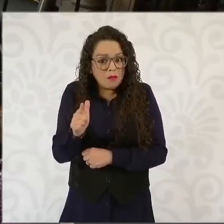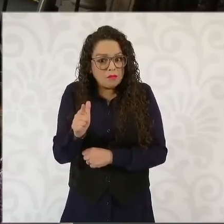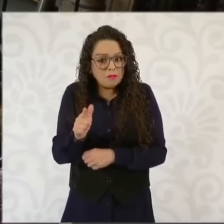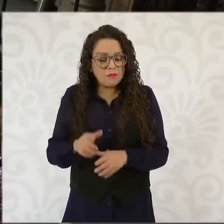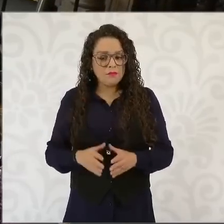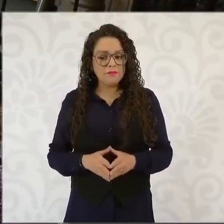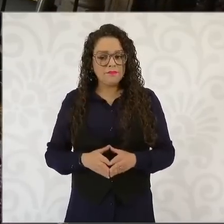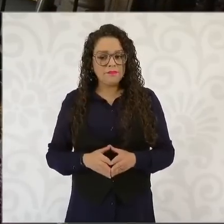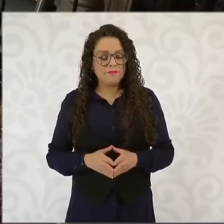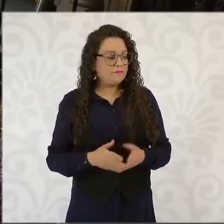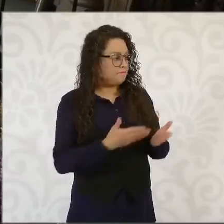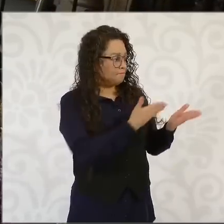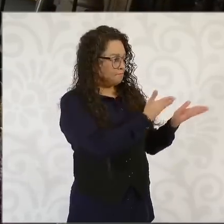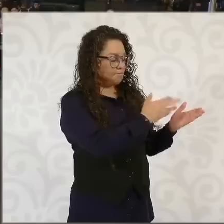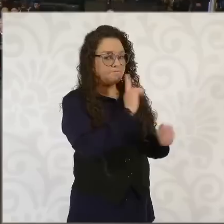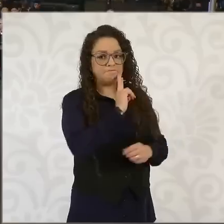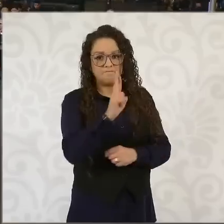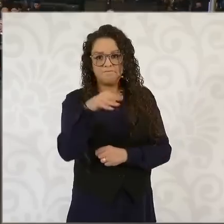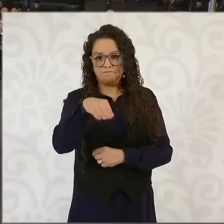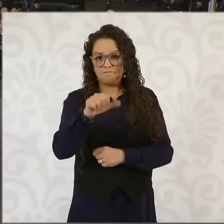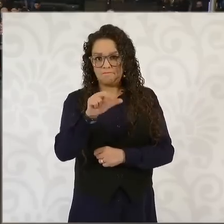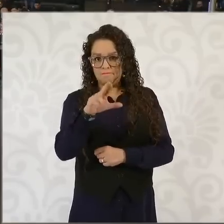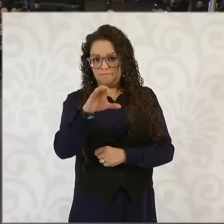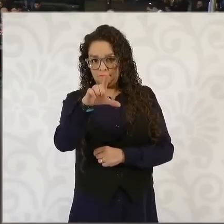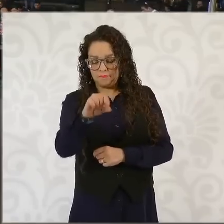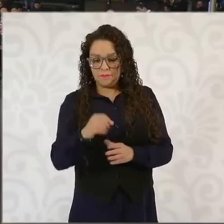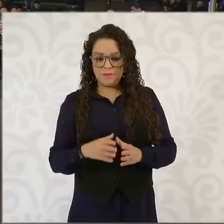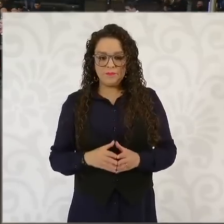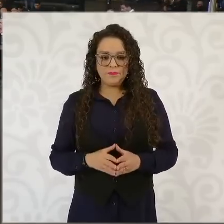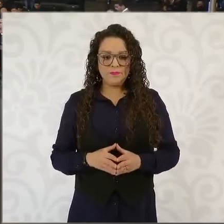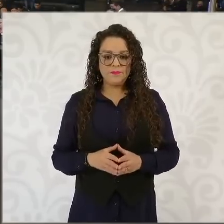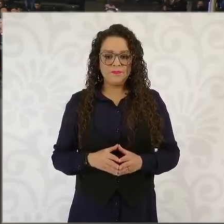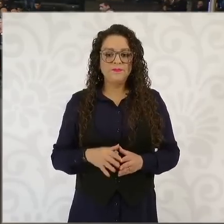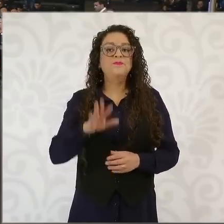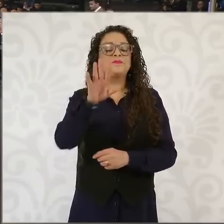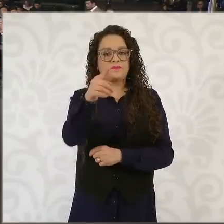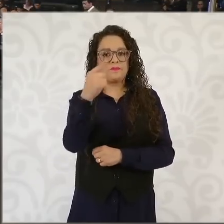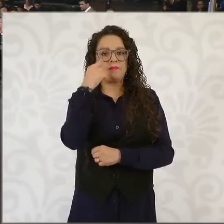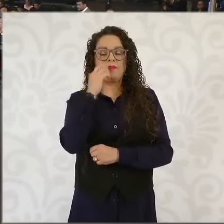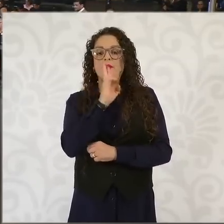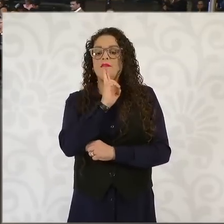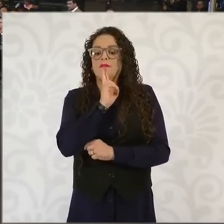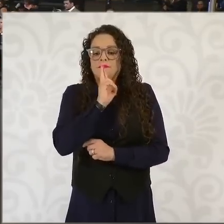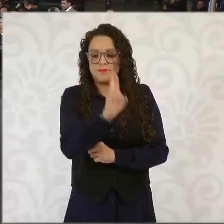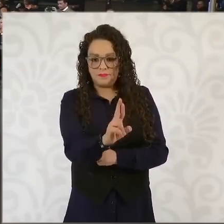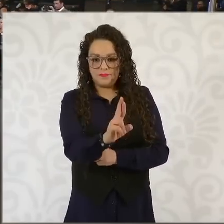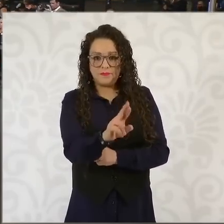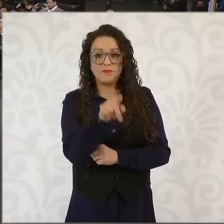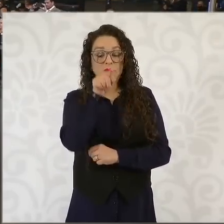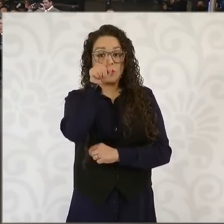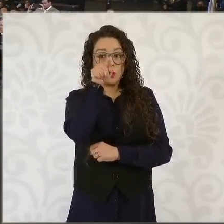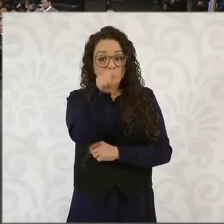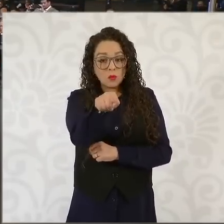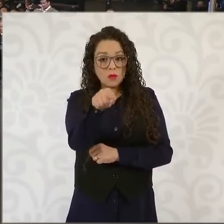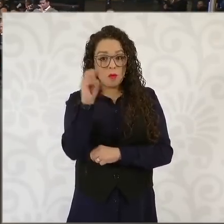Bueno esencialmente cuando tú pones un arancel general lo que tienes que ver es cuál primero